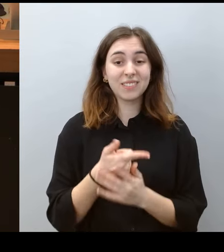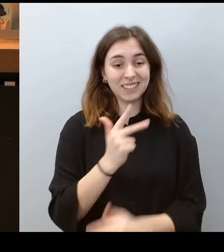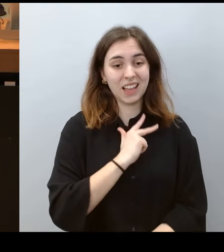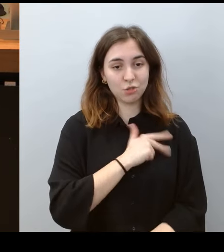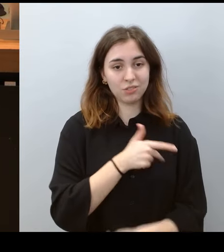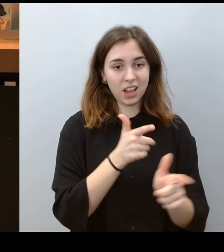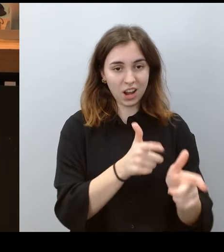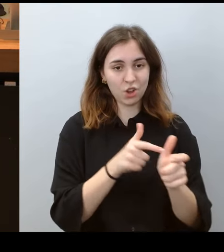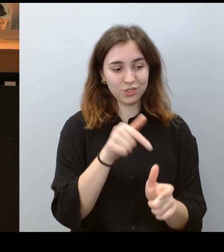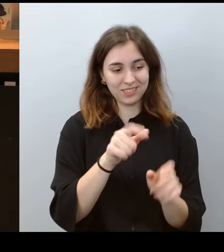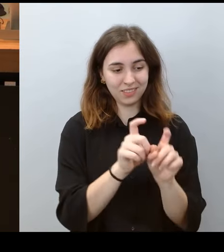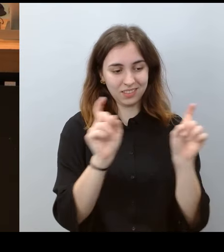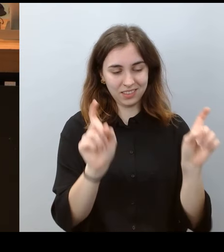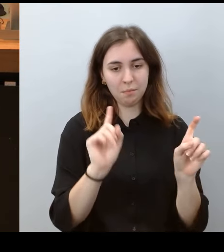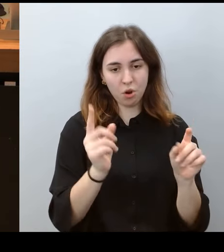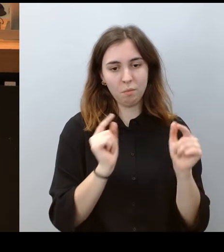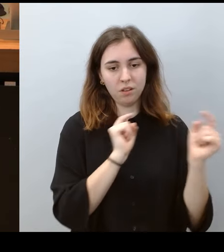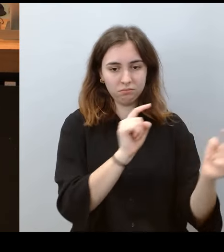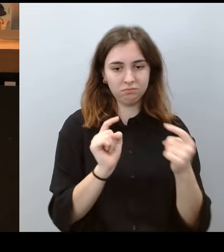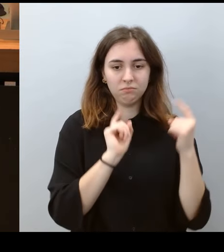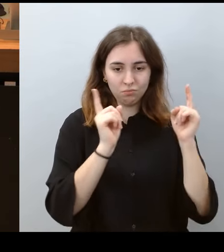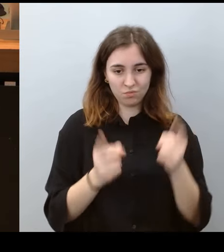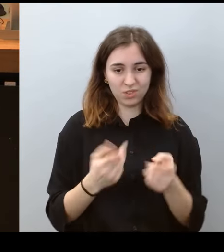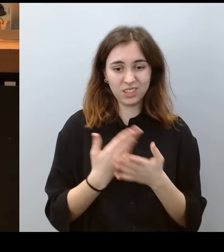übergreifend unterstützen. Vielen Dank.